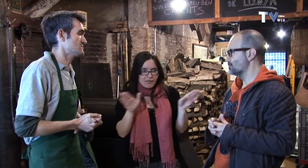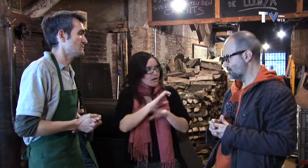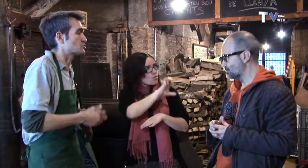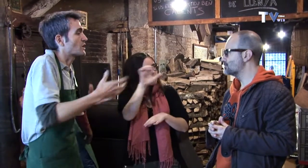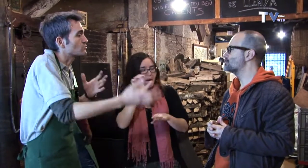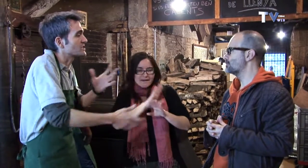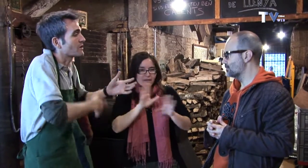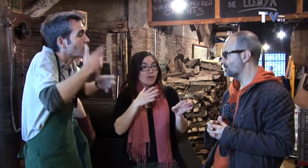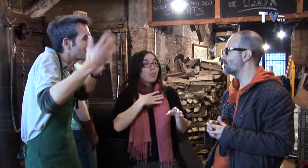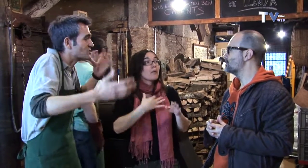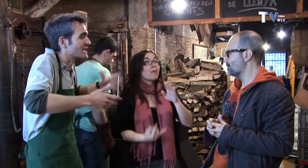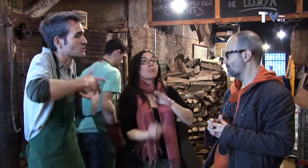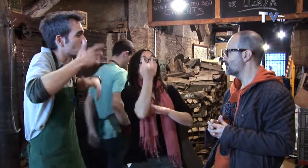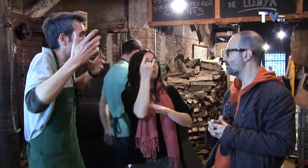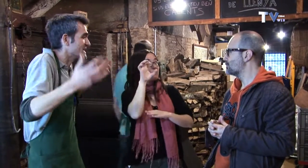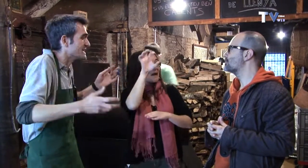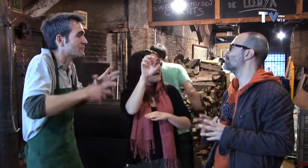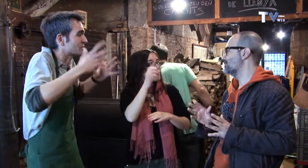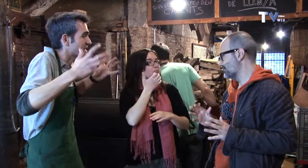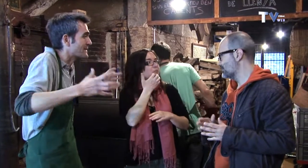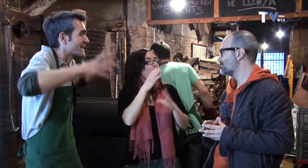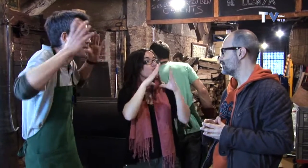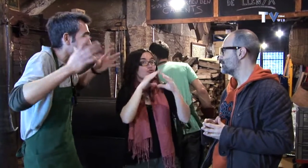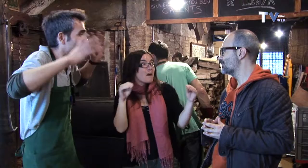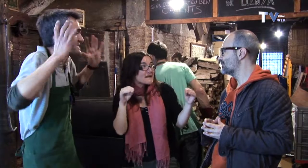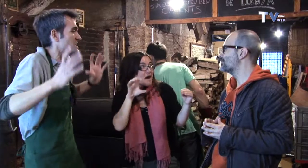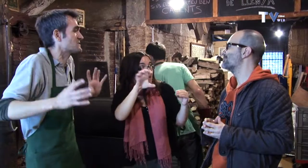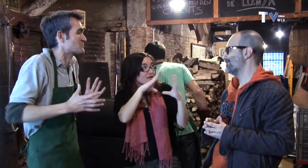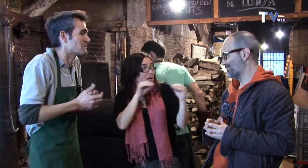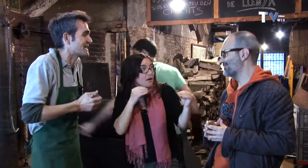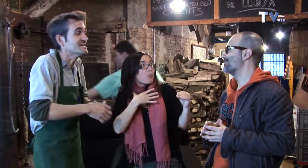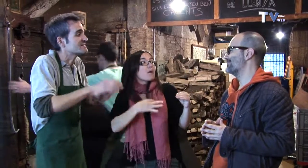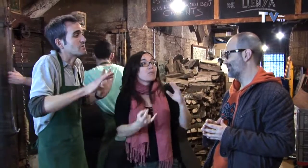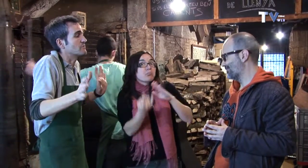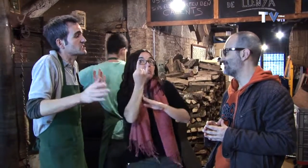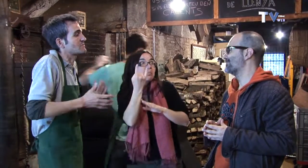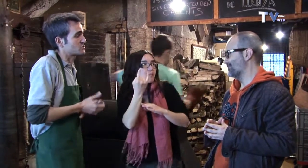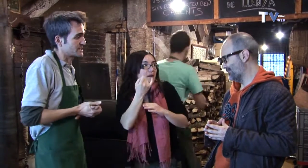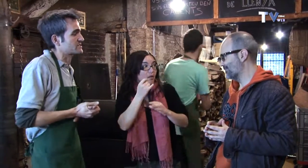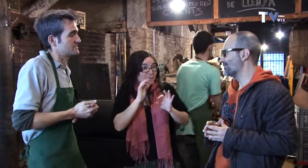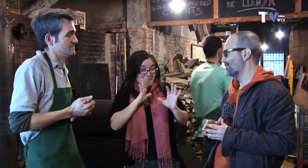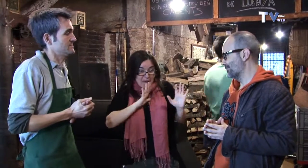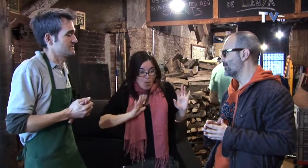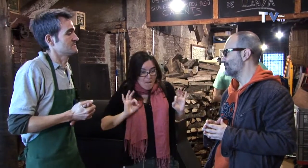No hemos encontrado ninguno en toda Europa. Puede que aparezca alguno en Rumania,